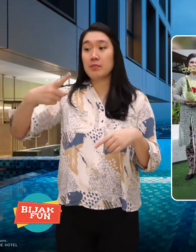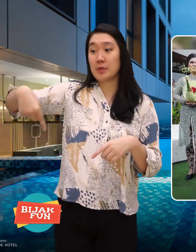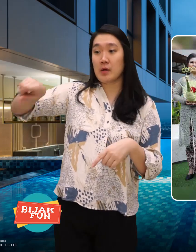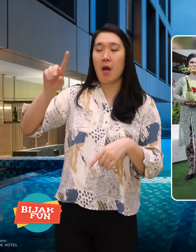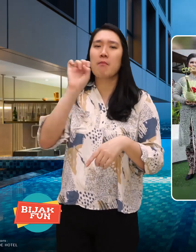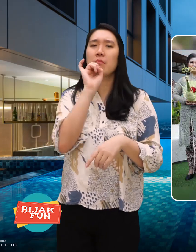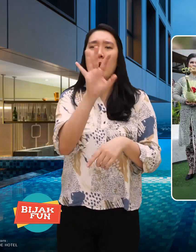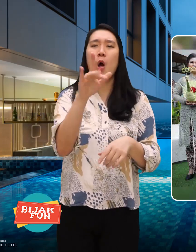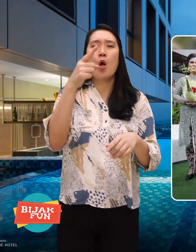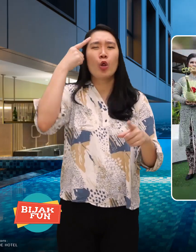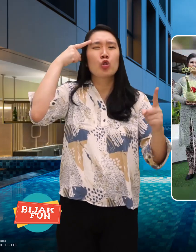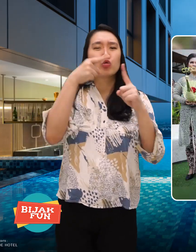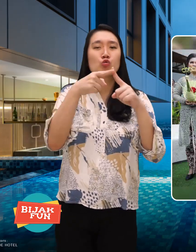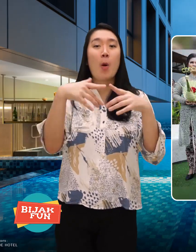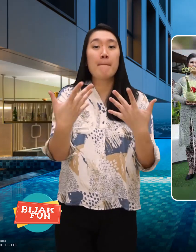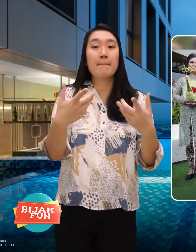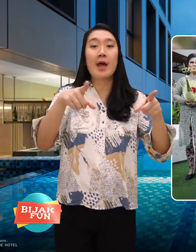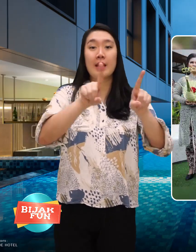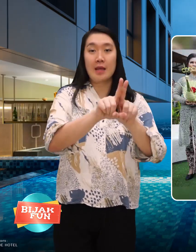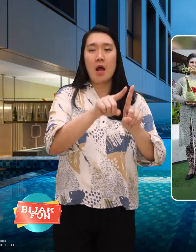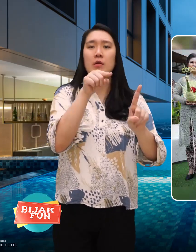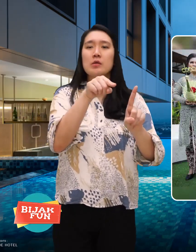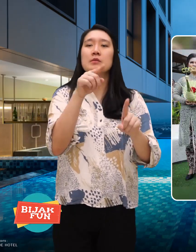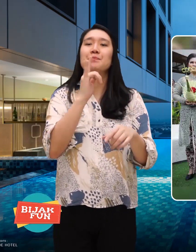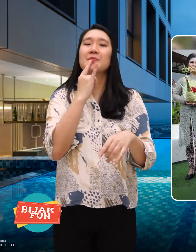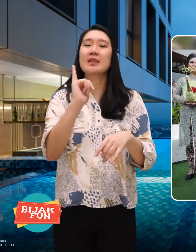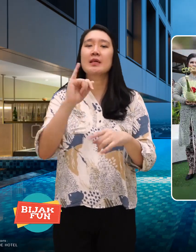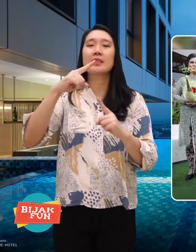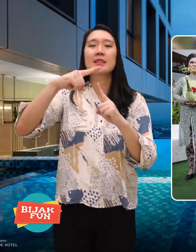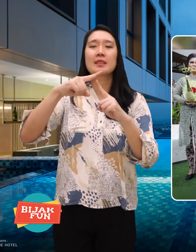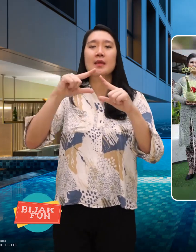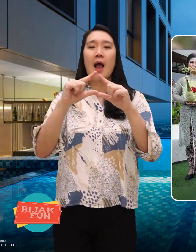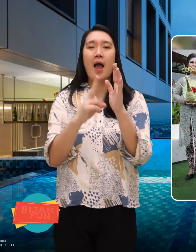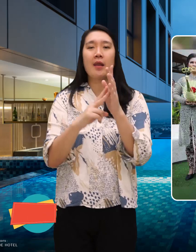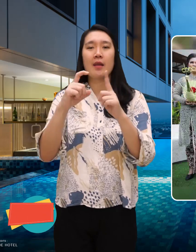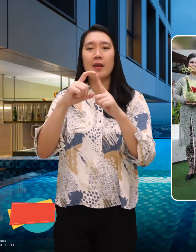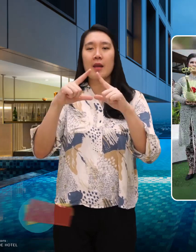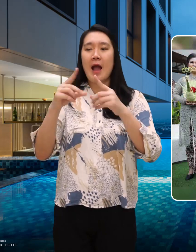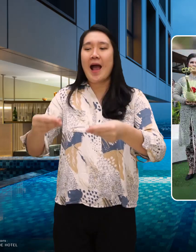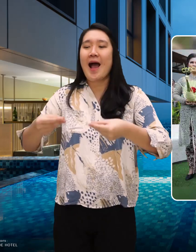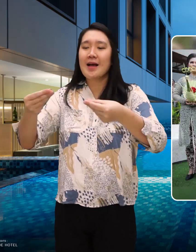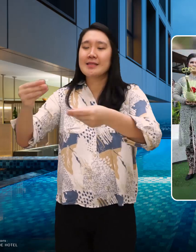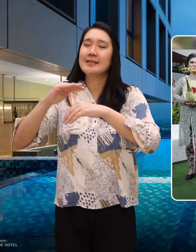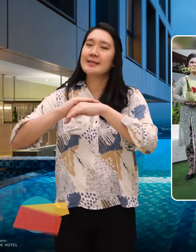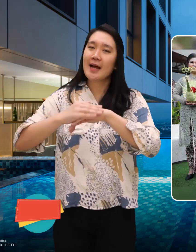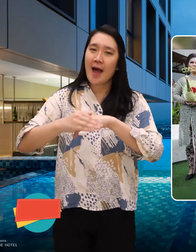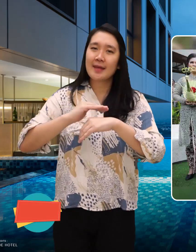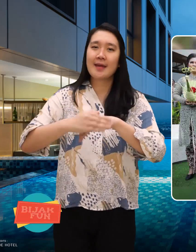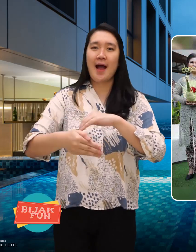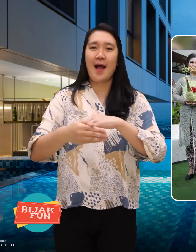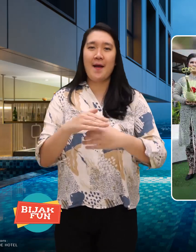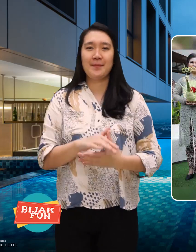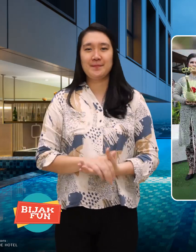Mereka bilang tujuan pernikahan anjing untuk tanda kasih sayang.